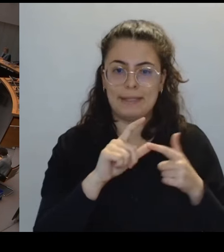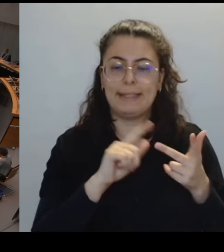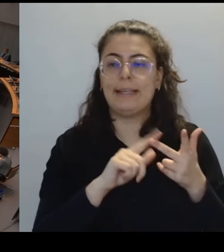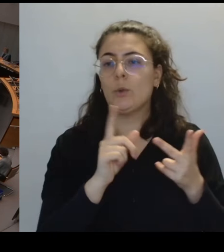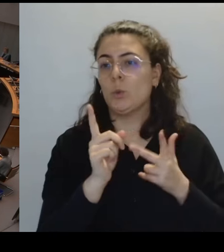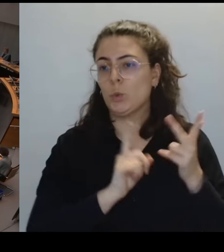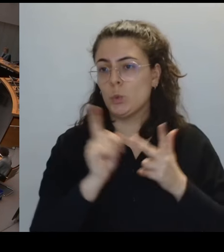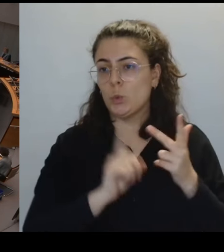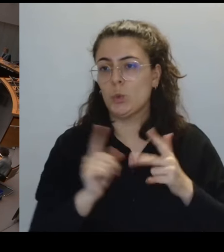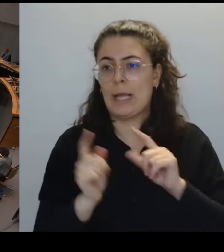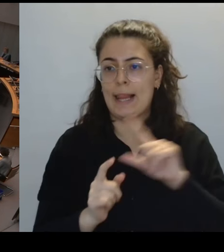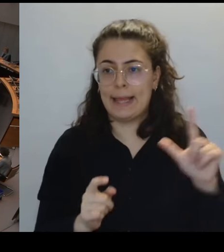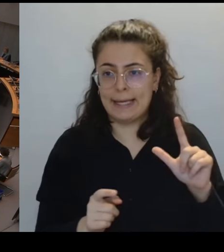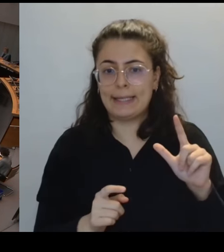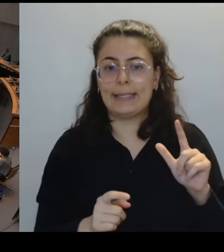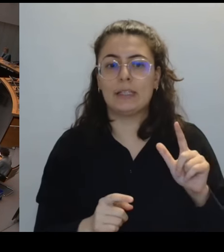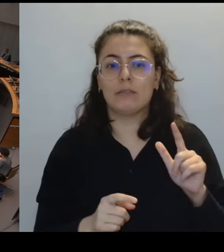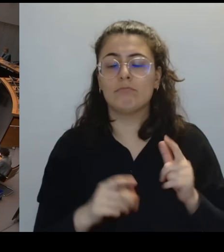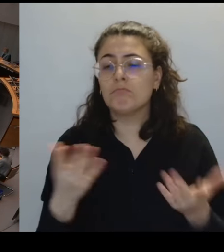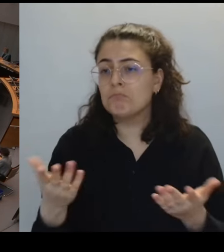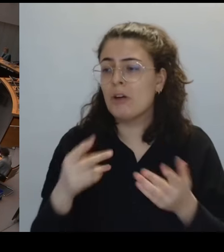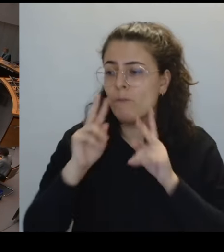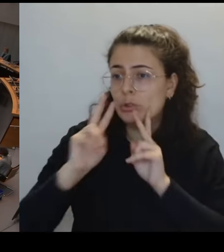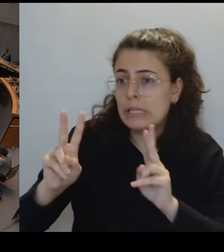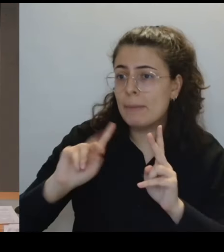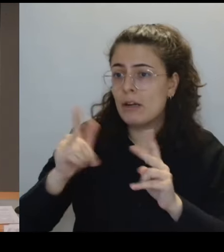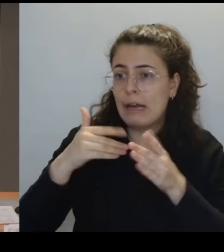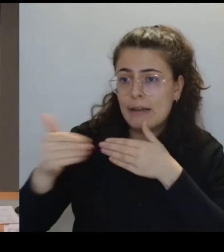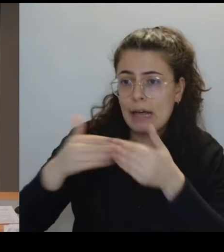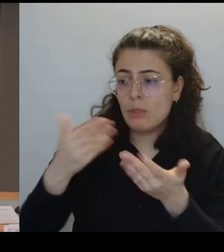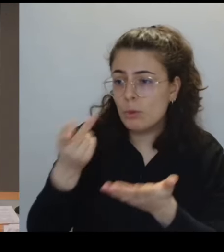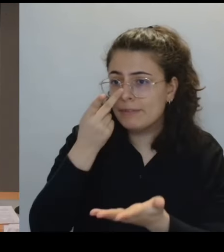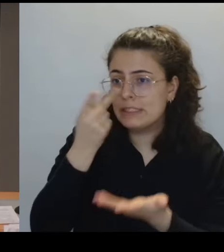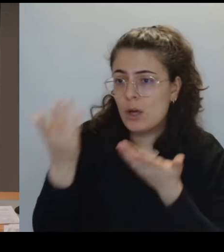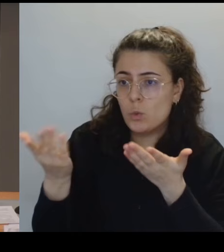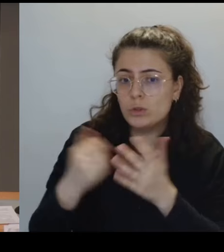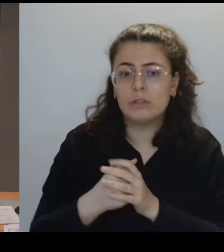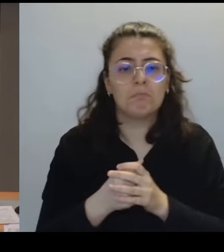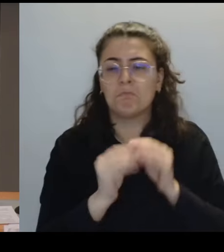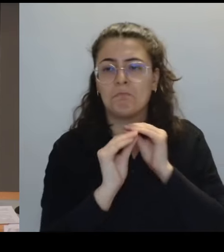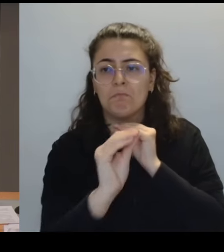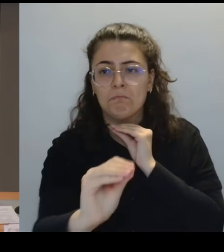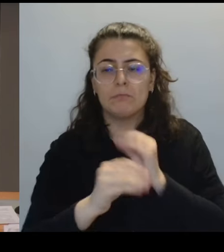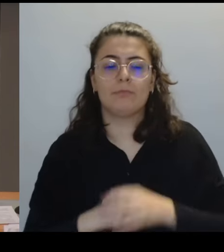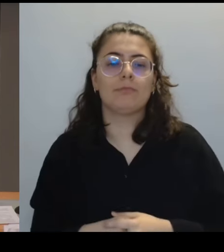vorsichtshalber nach Enthaltungen. Das sehe ich nicht. Damit ist Herr Abgeordneter Hansel nicht gewählt.